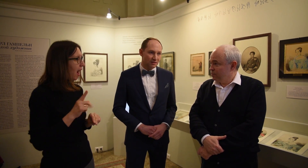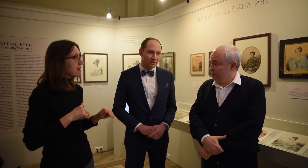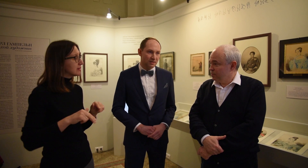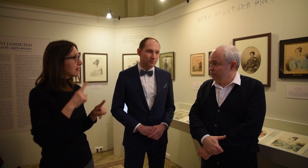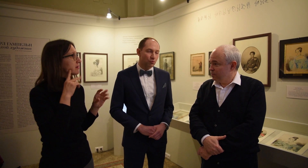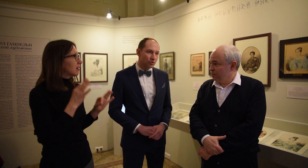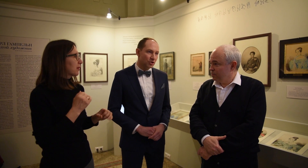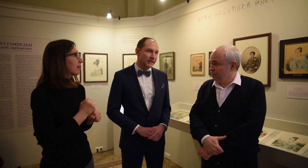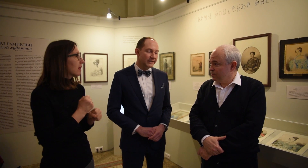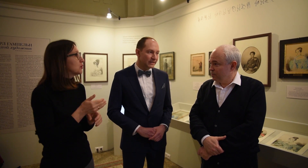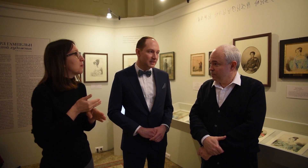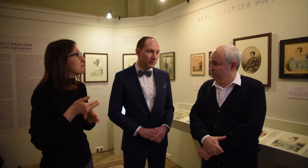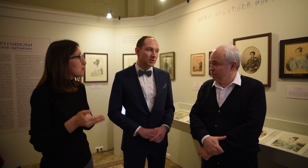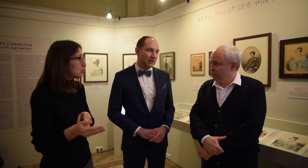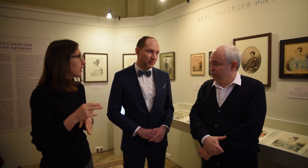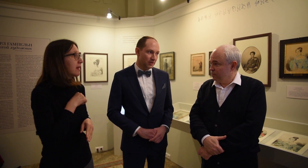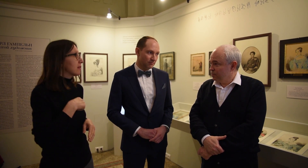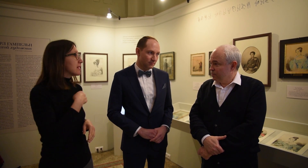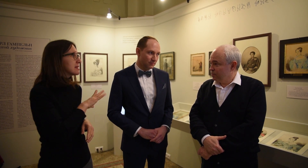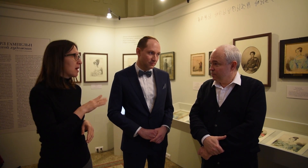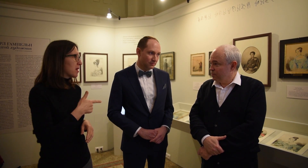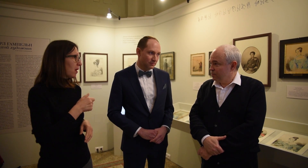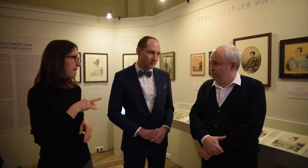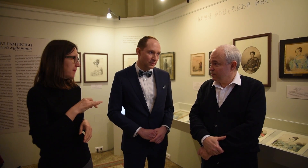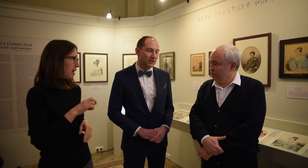То есть раскраска, как правило, делалась позже и не самим К. Гампельном.